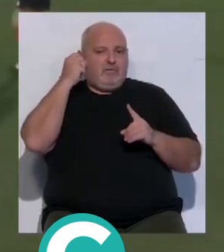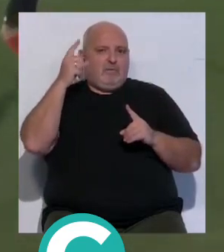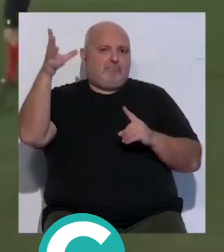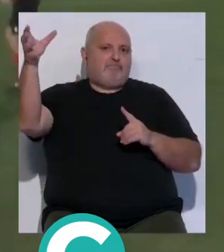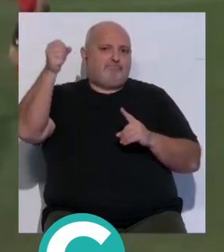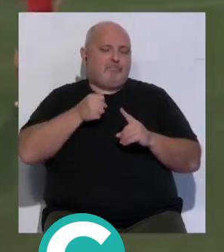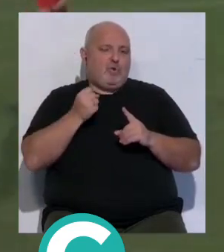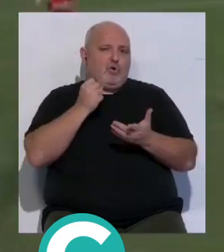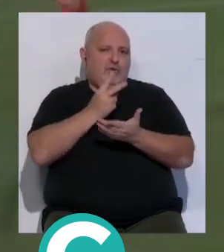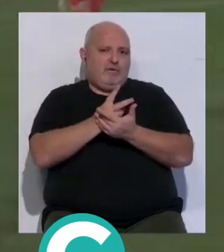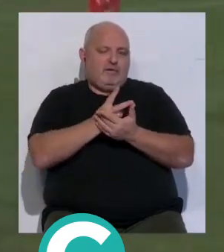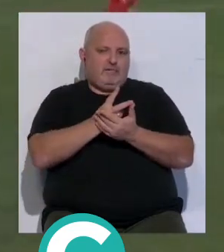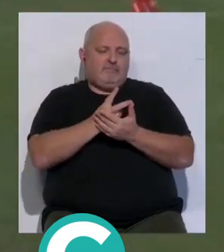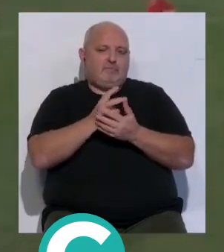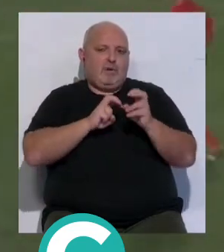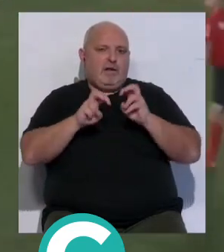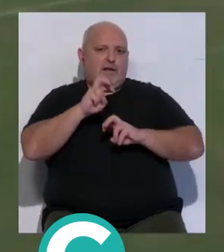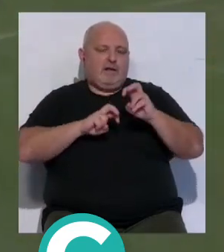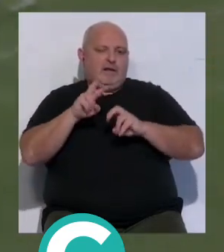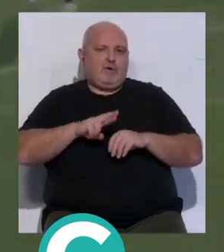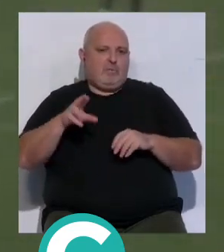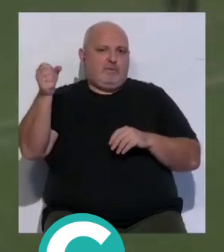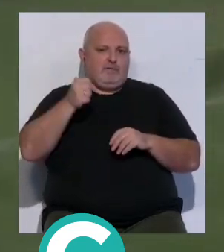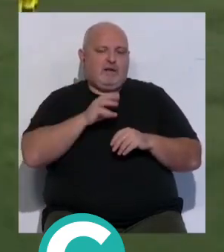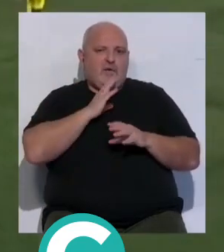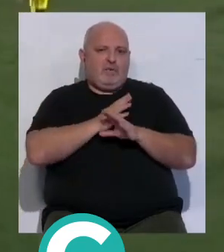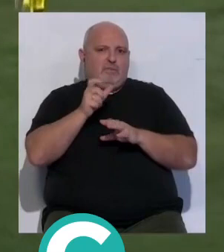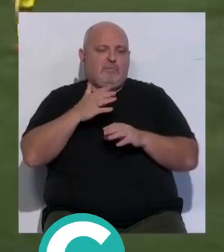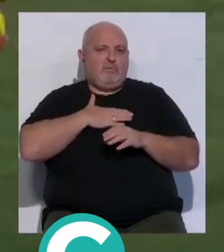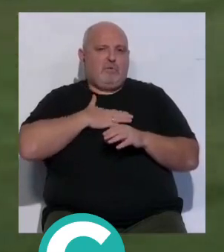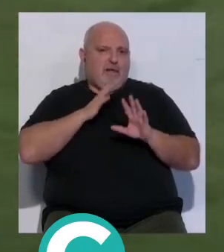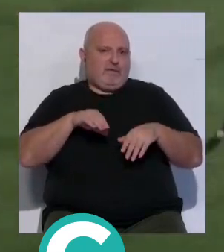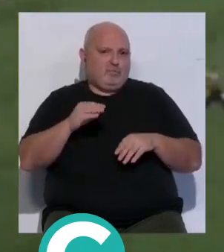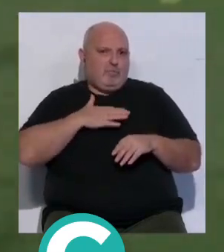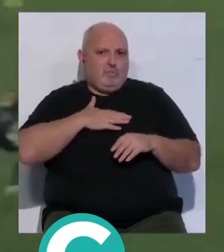cuerpo técnico ha tenido a bien a recuperar a este jugador que es propiedad del Cádiz Sí